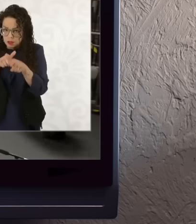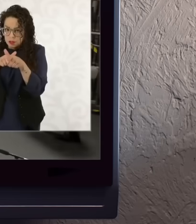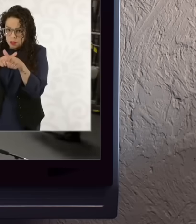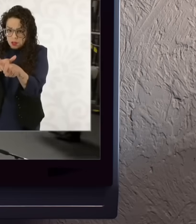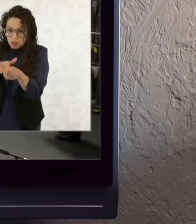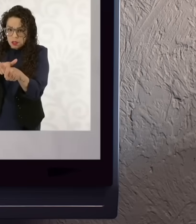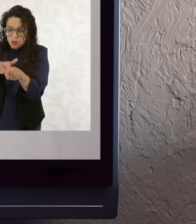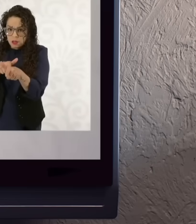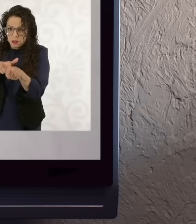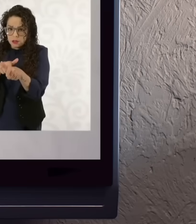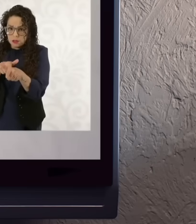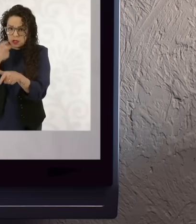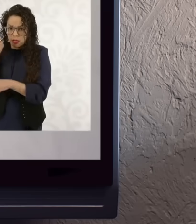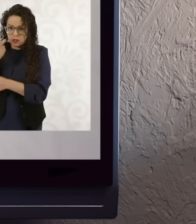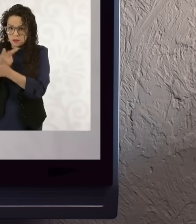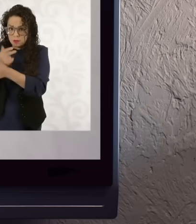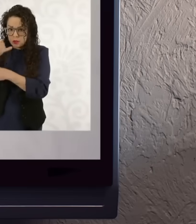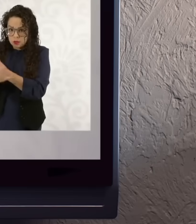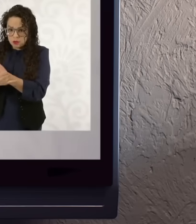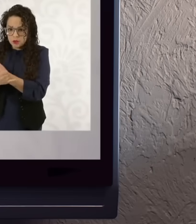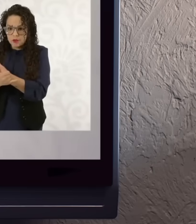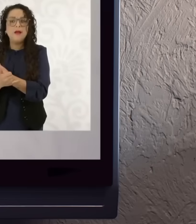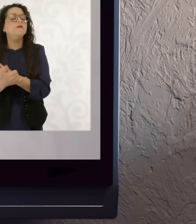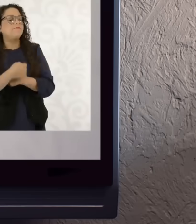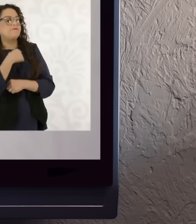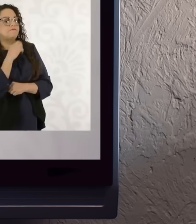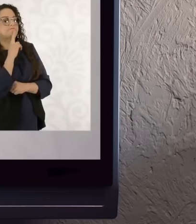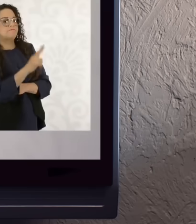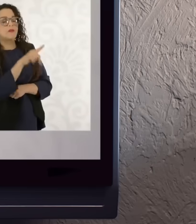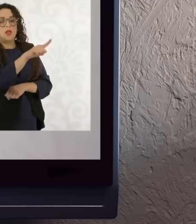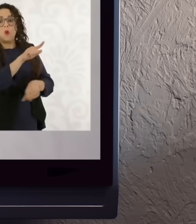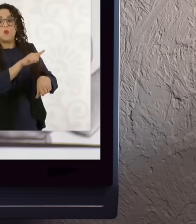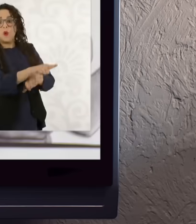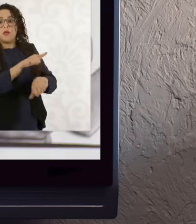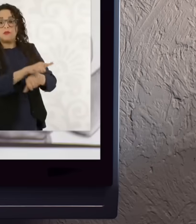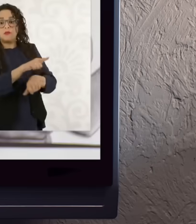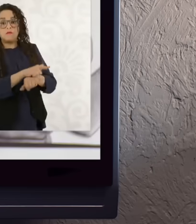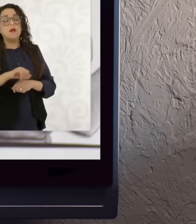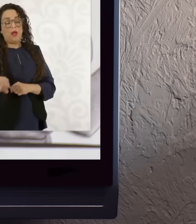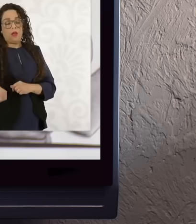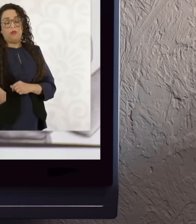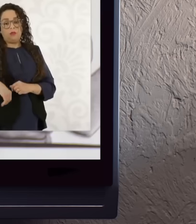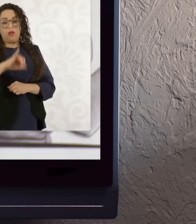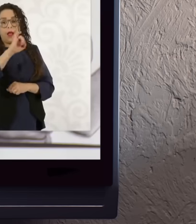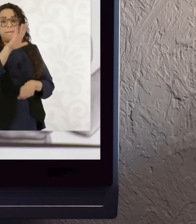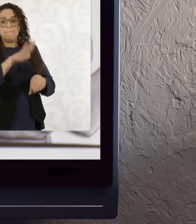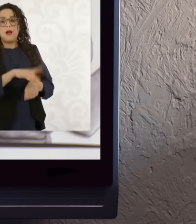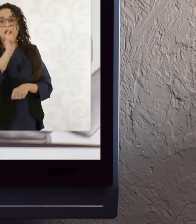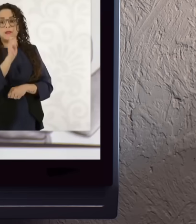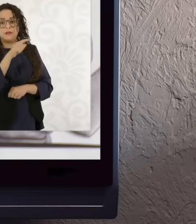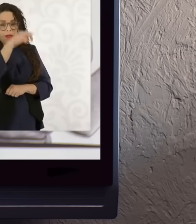eh a Guatemala. Eh, Guatemala está interesado que aumente la capacidad de transmisión desde México